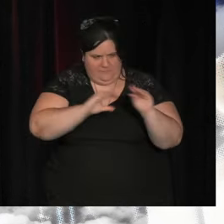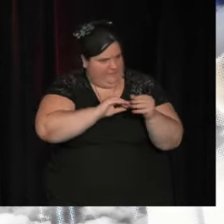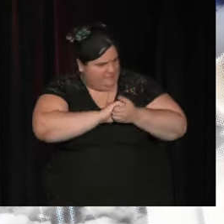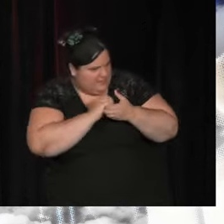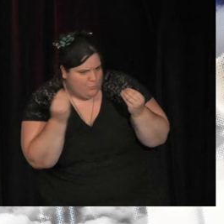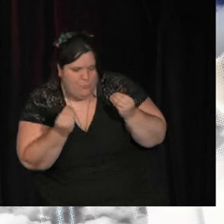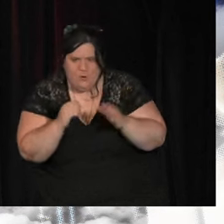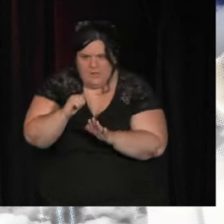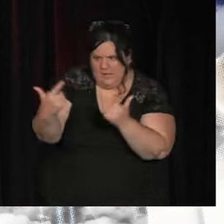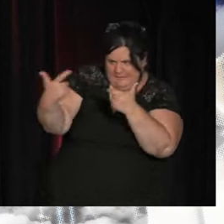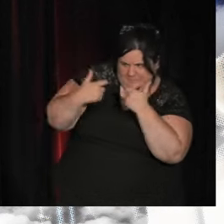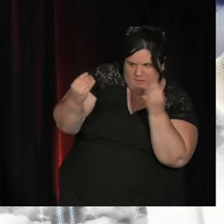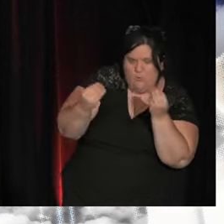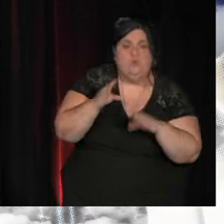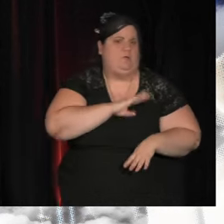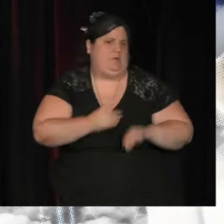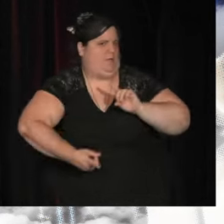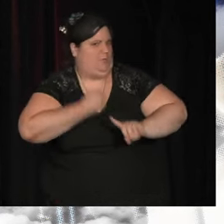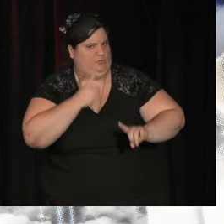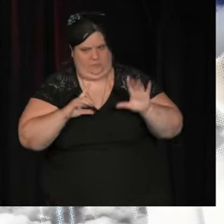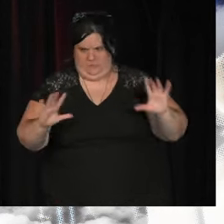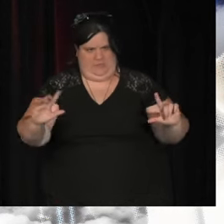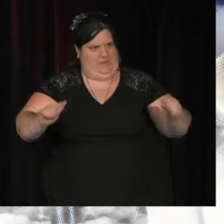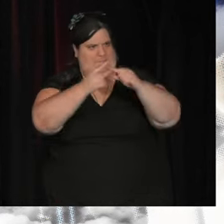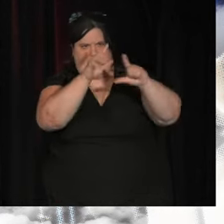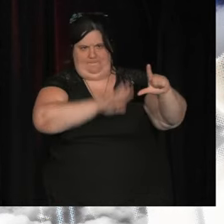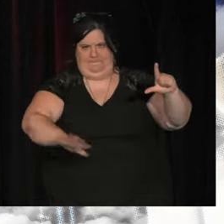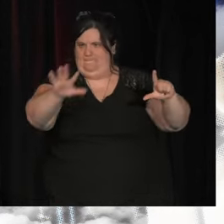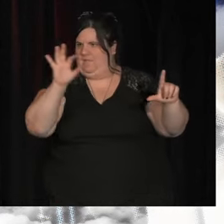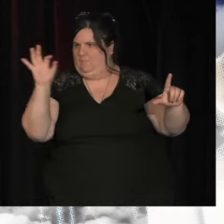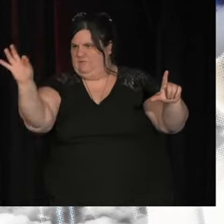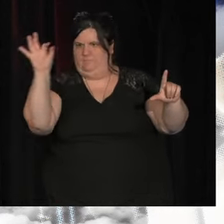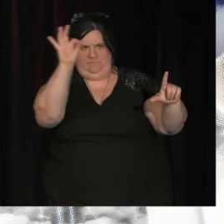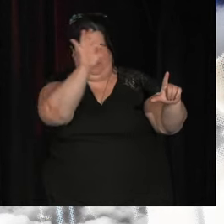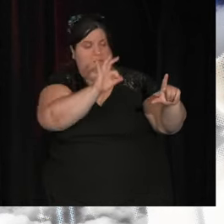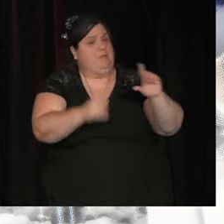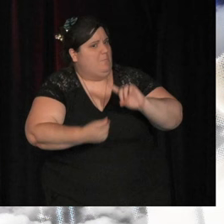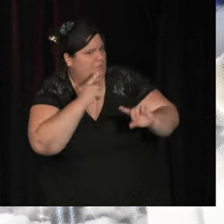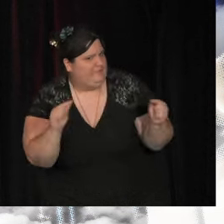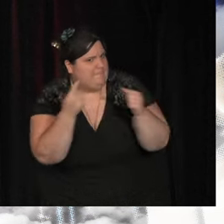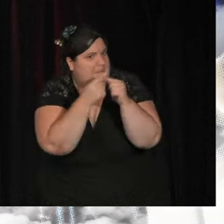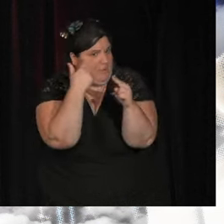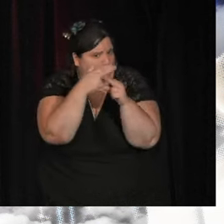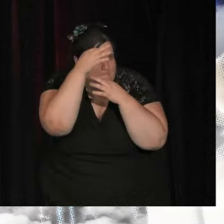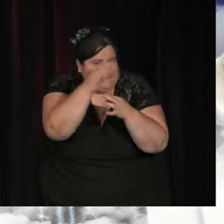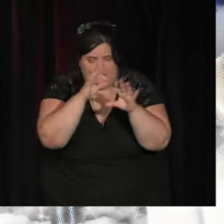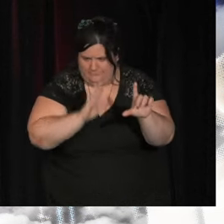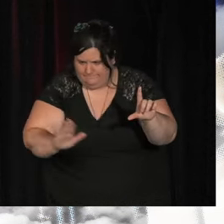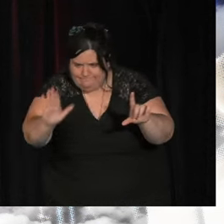Et c'est devenu un moment où il fallait nommer des coins de la carte. Ça, c'est la communauté qui a commencé à le faire et il y a vraiment deux jeux, comme tu le disais où moi, j'ai déjà tenté avec des potes de